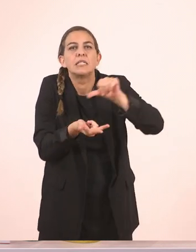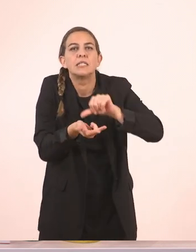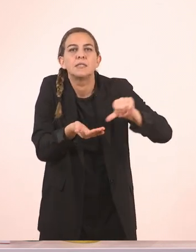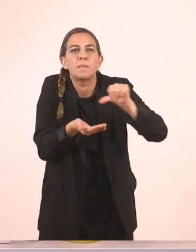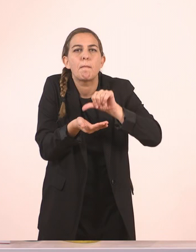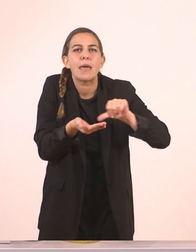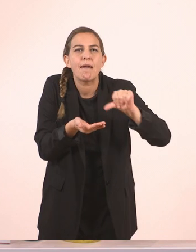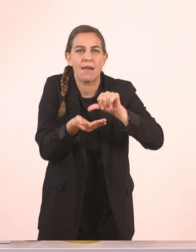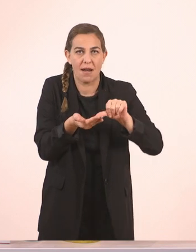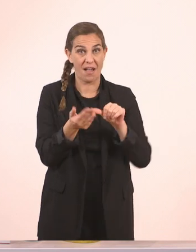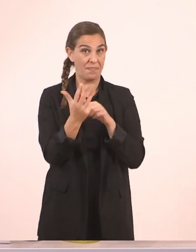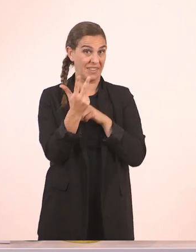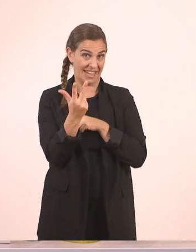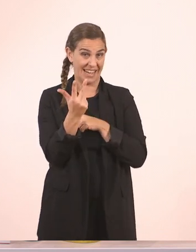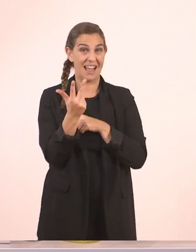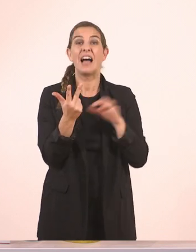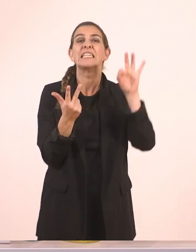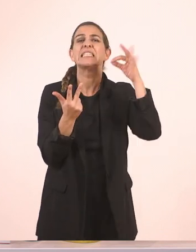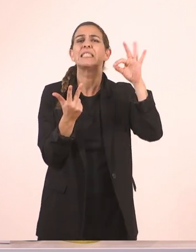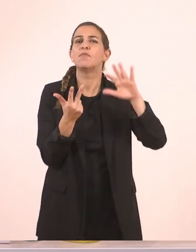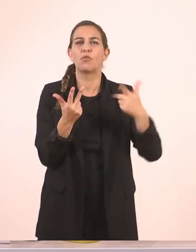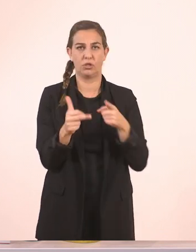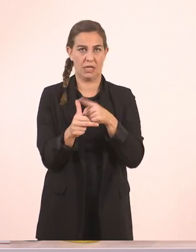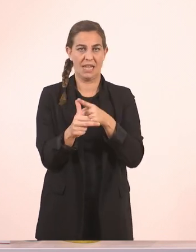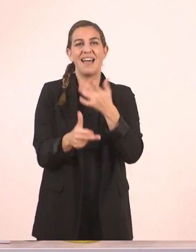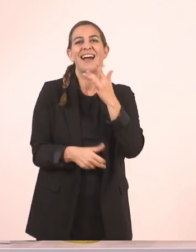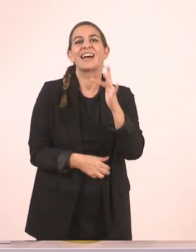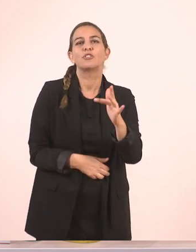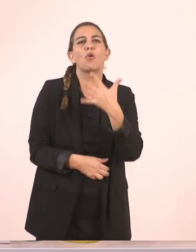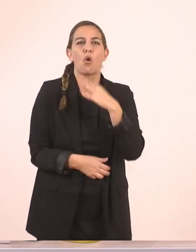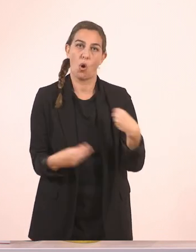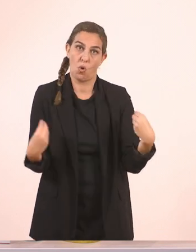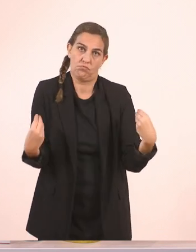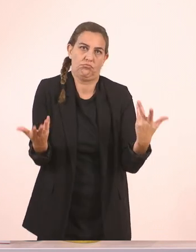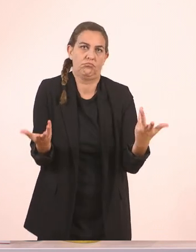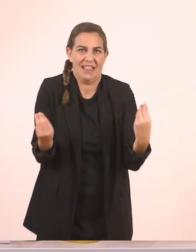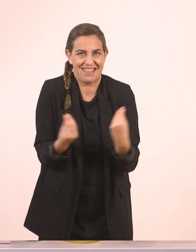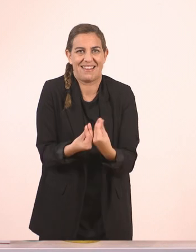Χρυσό έδωσαν στο νεογέννητο θείο βρέφος σαν βασιλιάς που ήτανε.